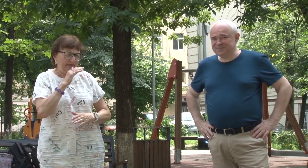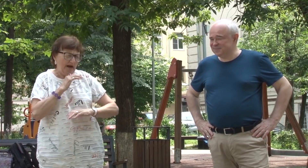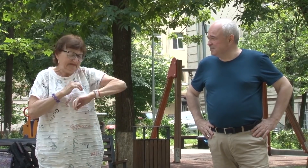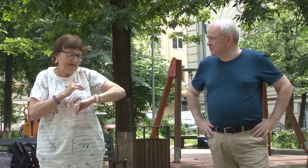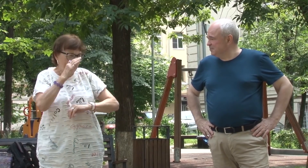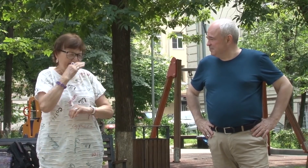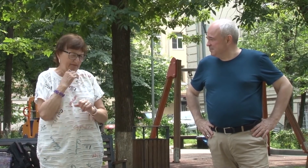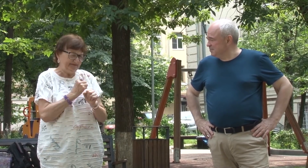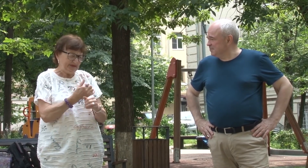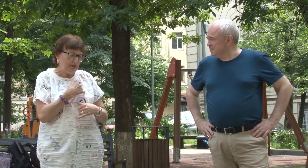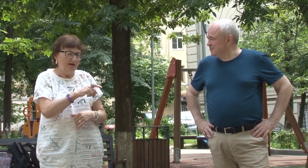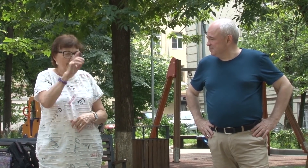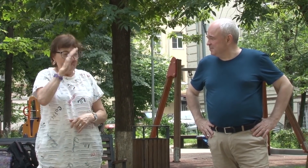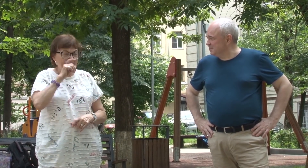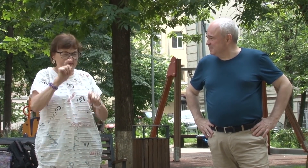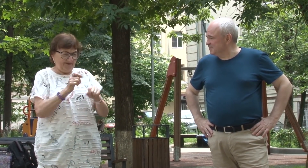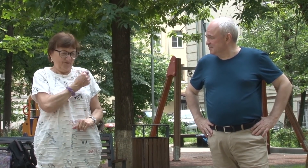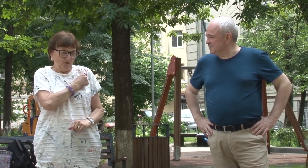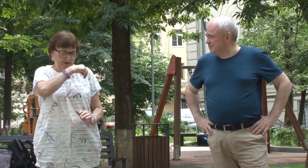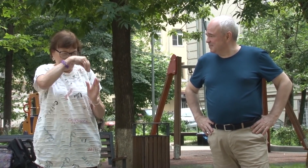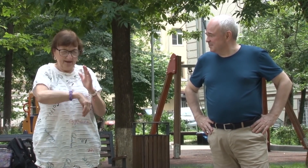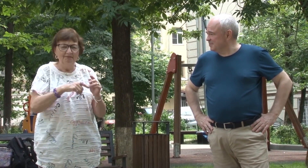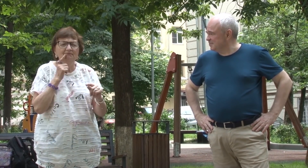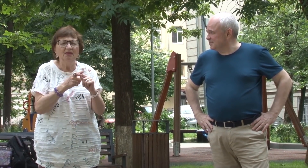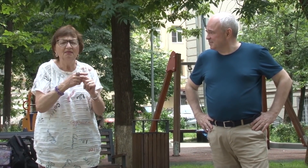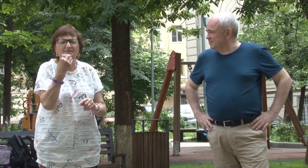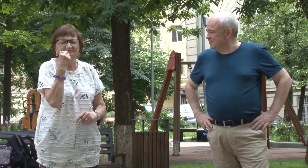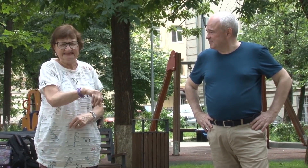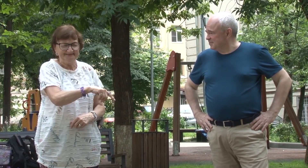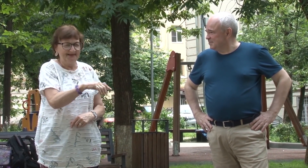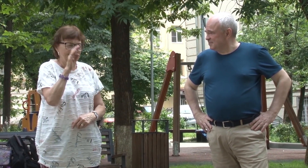Однажды подбила папу на изготовление ключа для вагонов – тот на военном заводе работал, а там металл был качественный.